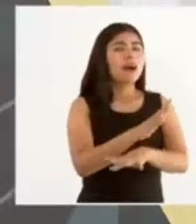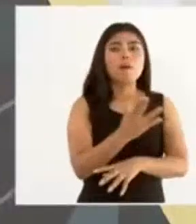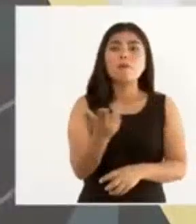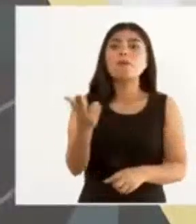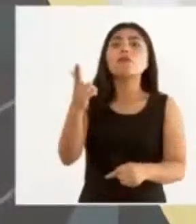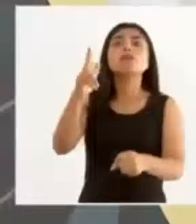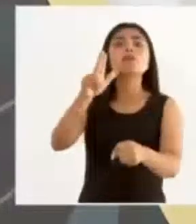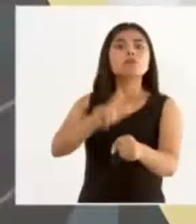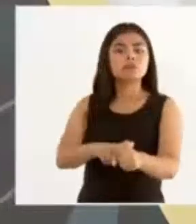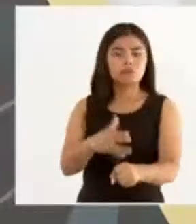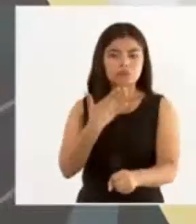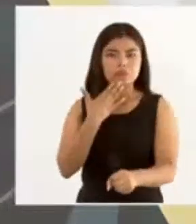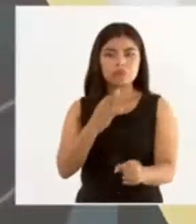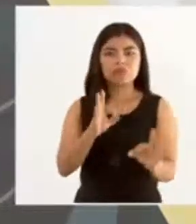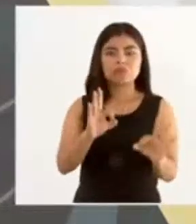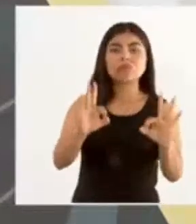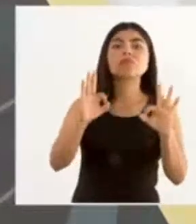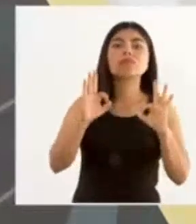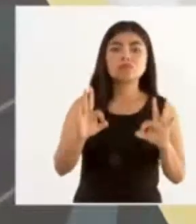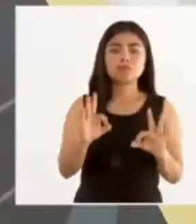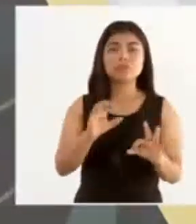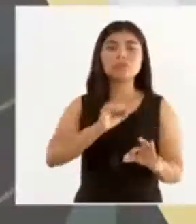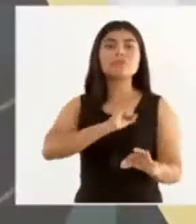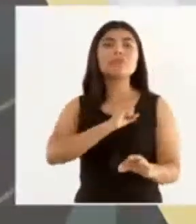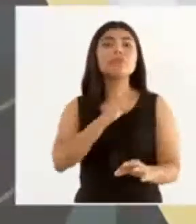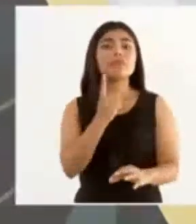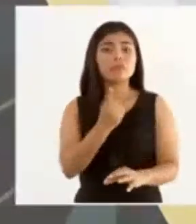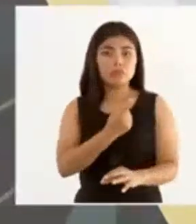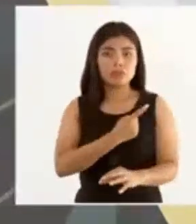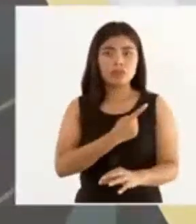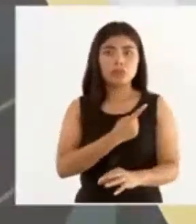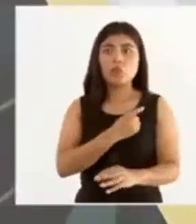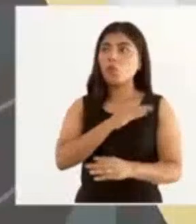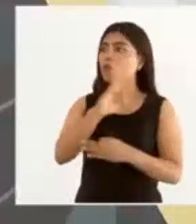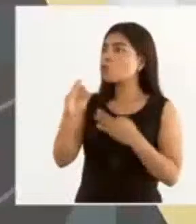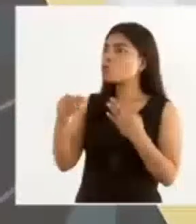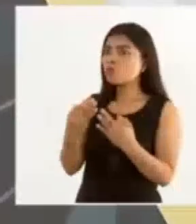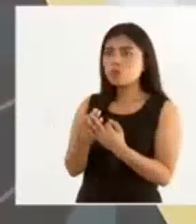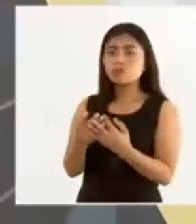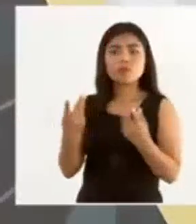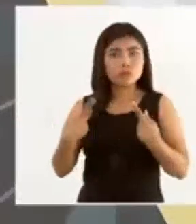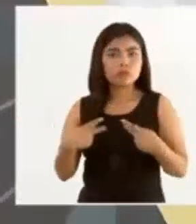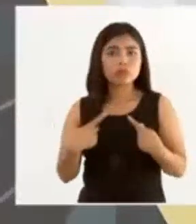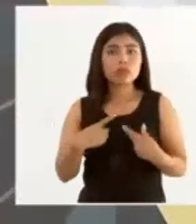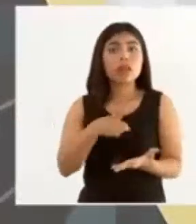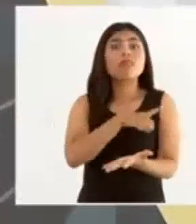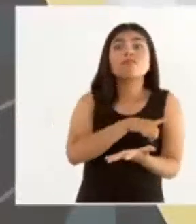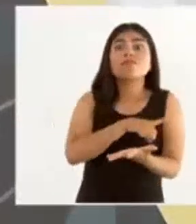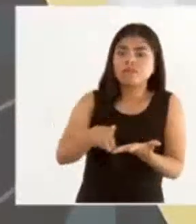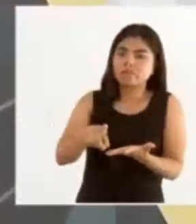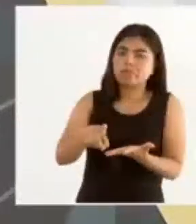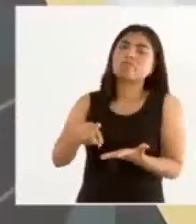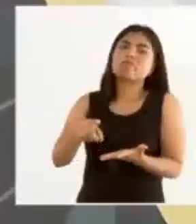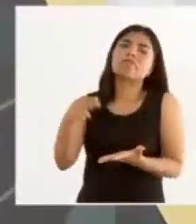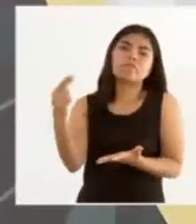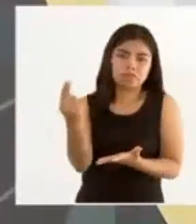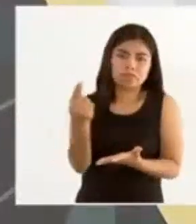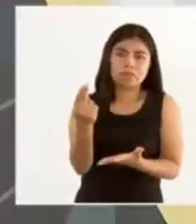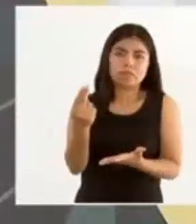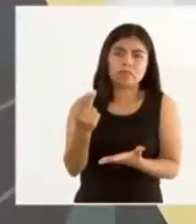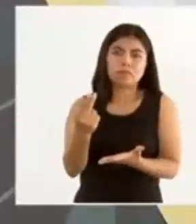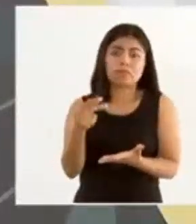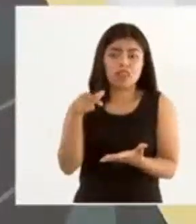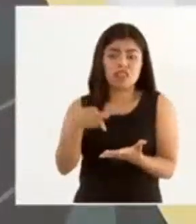a la salud es un derecho del pueblo de México. No es una mercancía que se pague con dinero ni